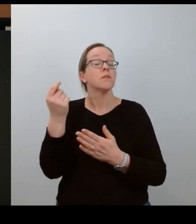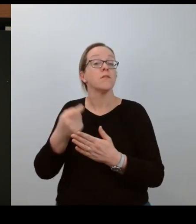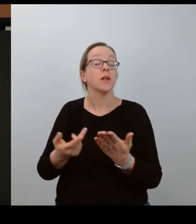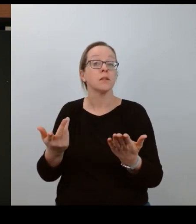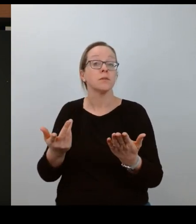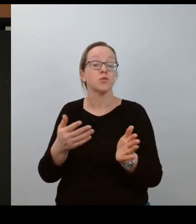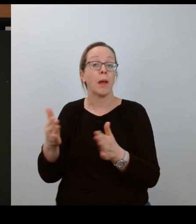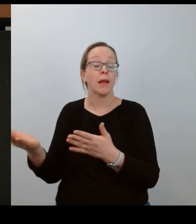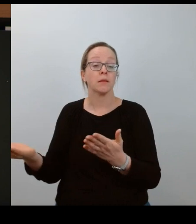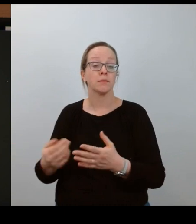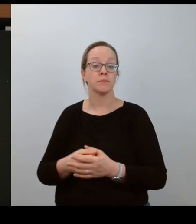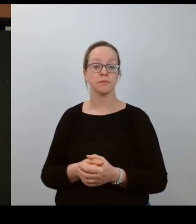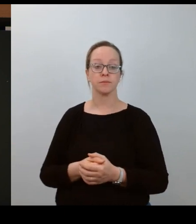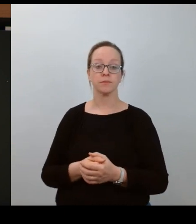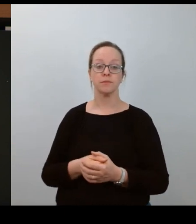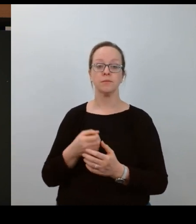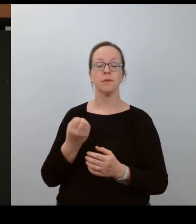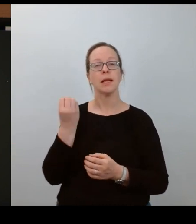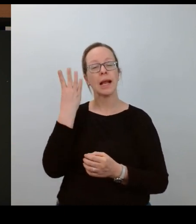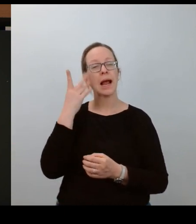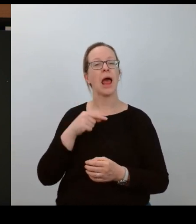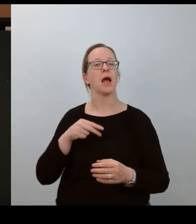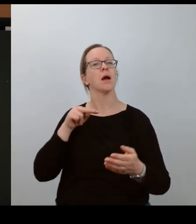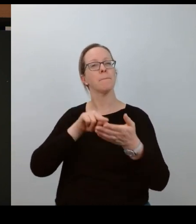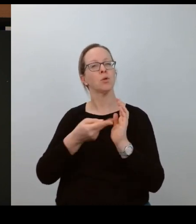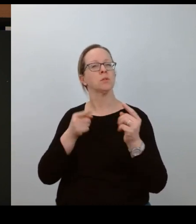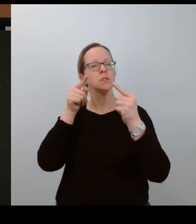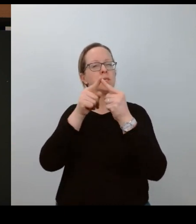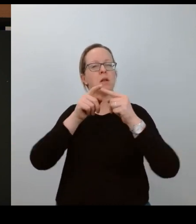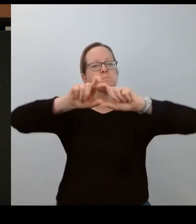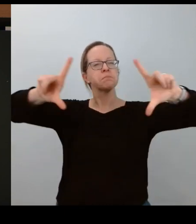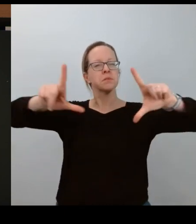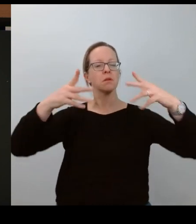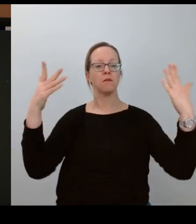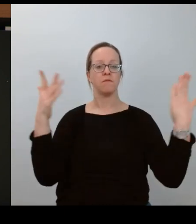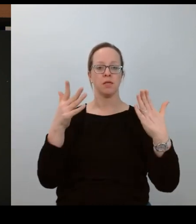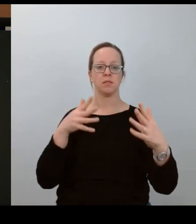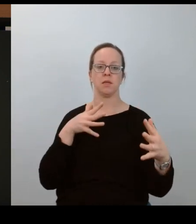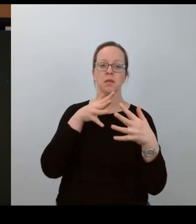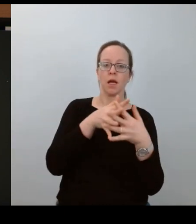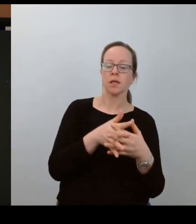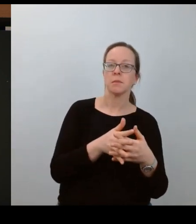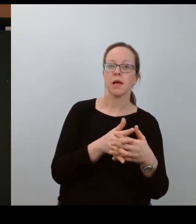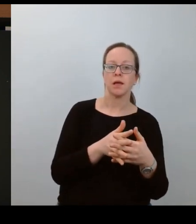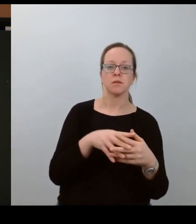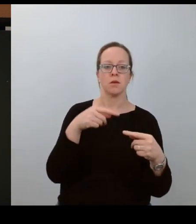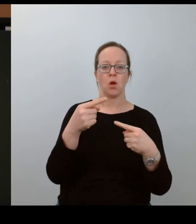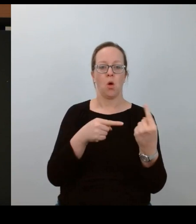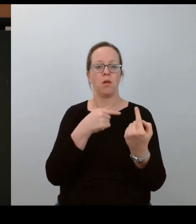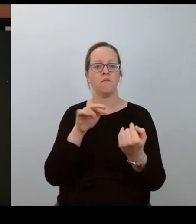auf den Weg, die die politischen Ziele dazu feststellt, eindeutig und nachvollziehbar für alle.